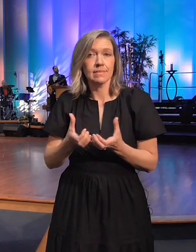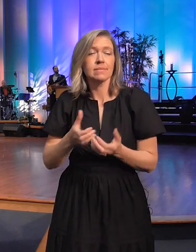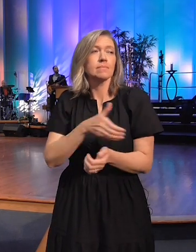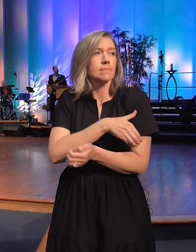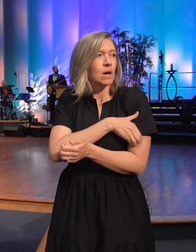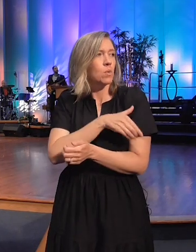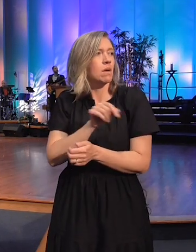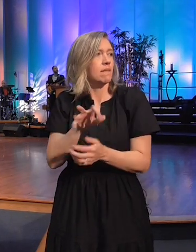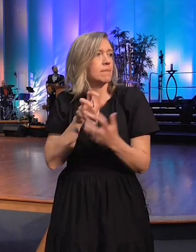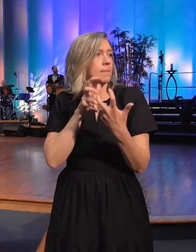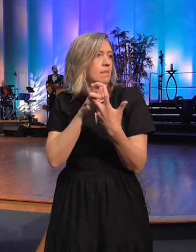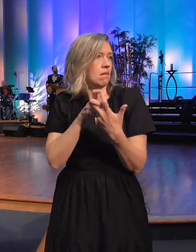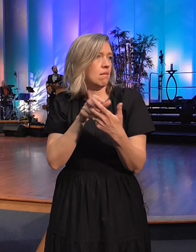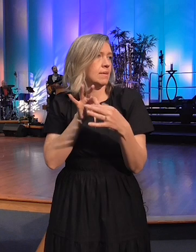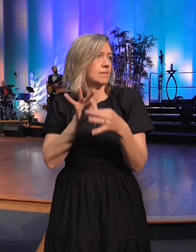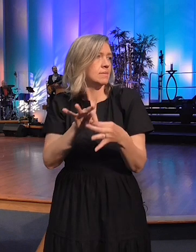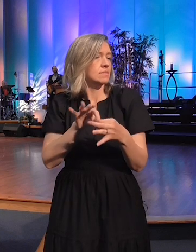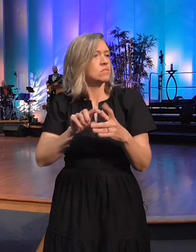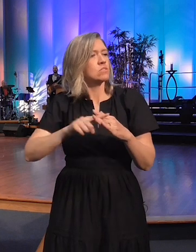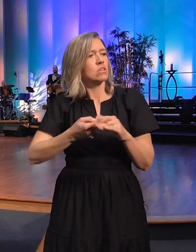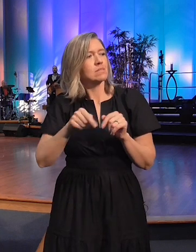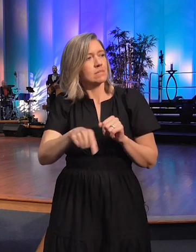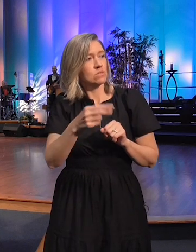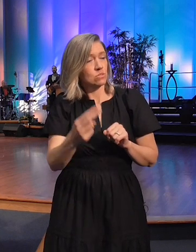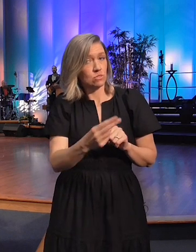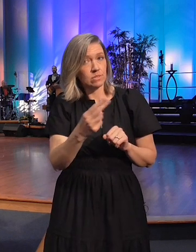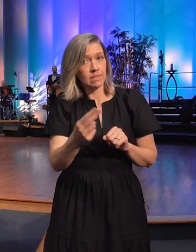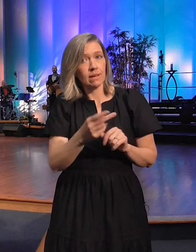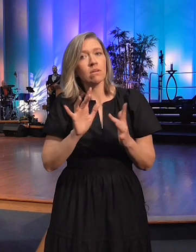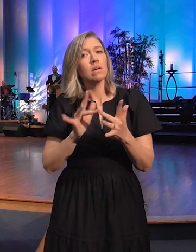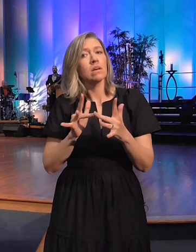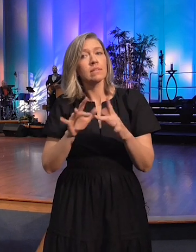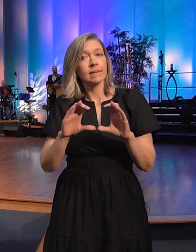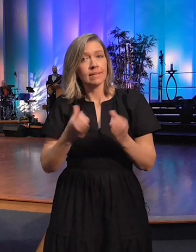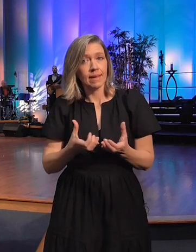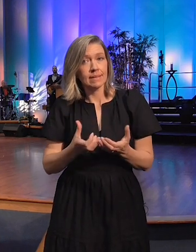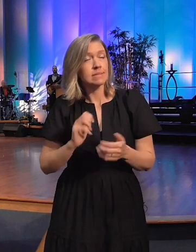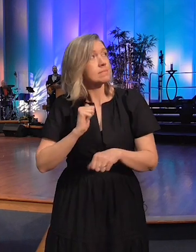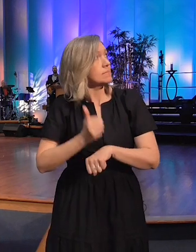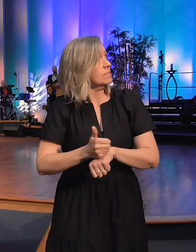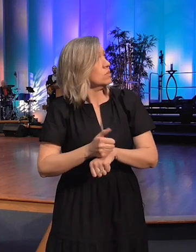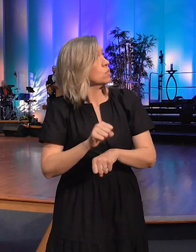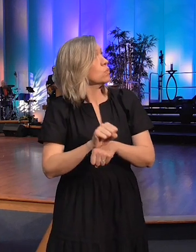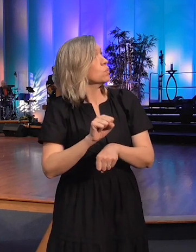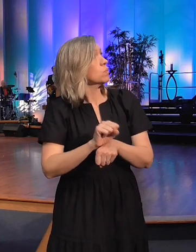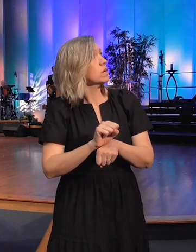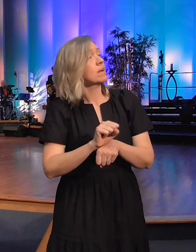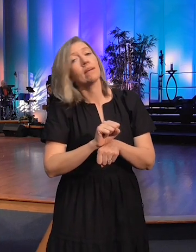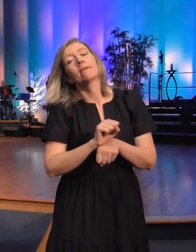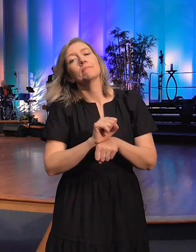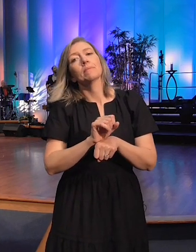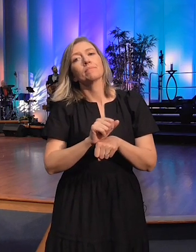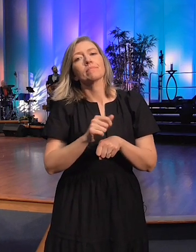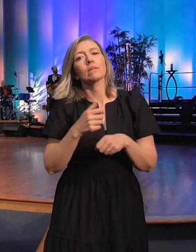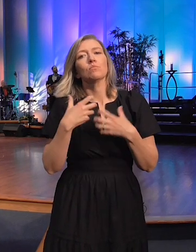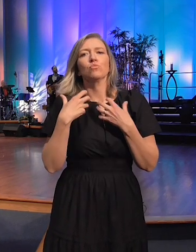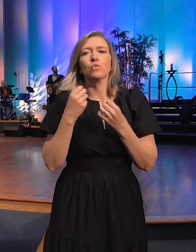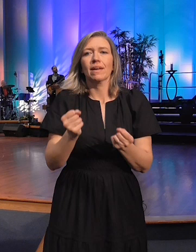jueves. es una clase en línea, se basa en el trabajo de uh desafiando el desierto de bernee Brown